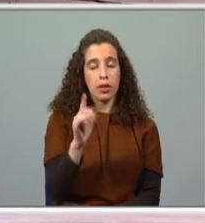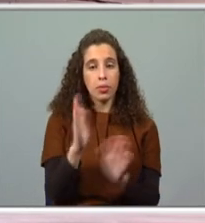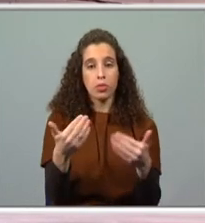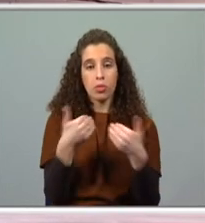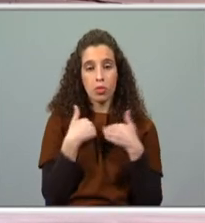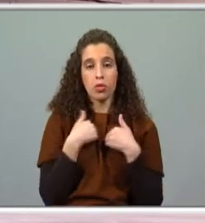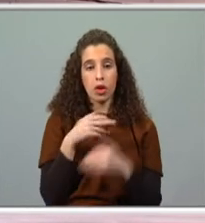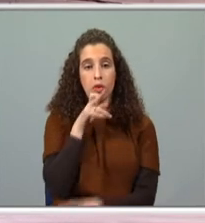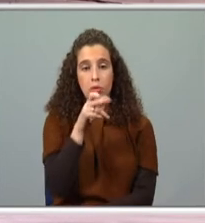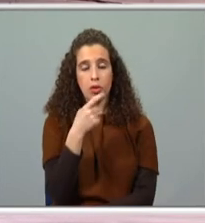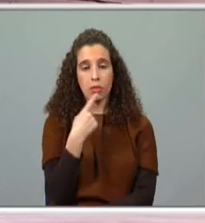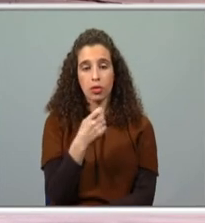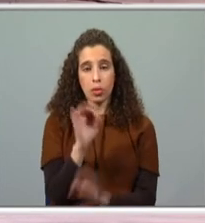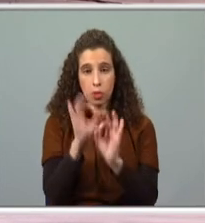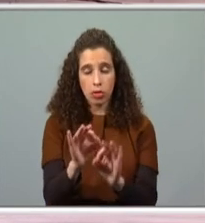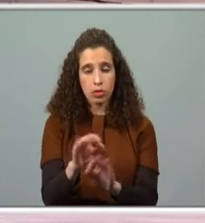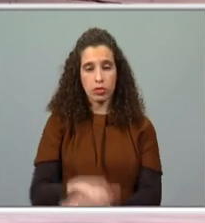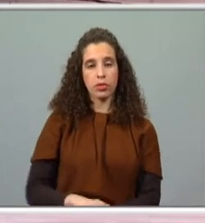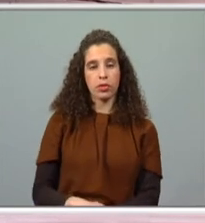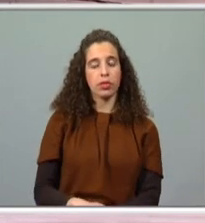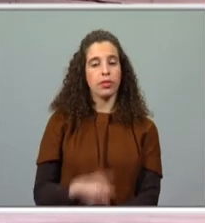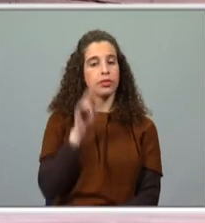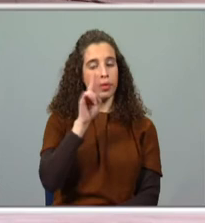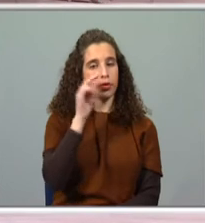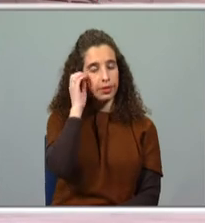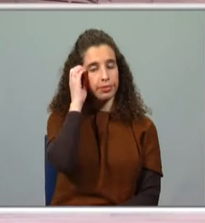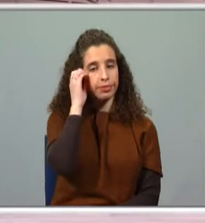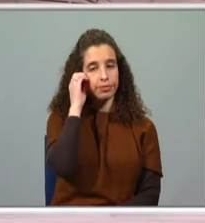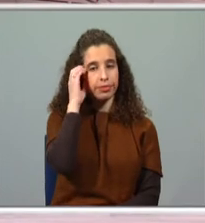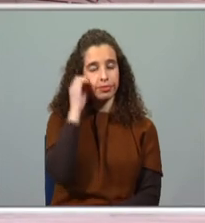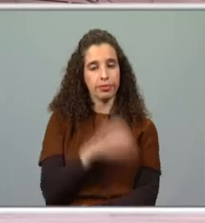responder a questões estão prontos Então vamos lá 回答問題已經準備好了所以我們走吧